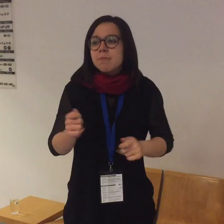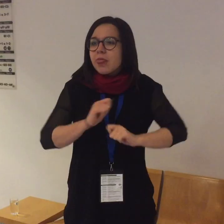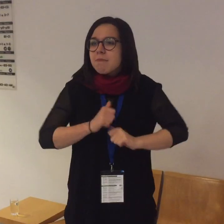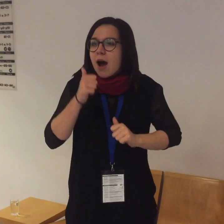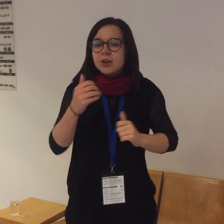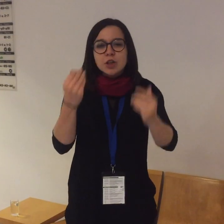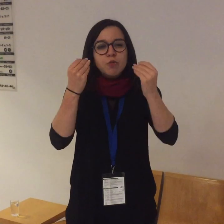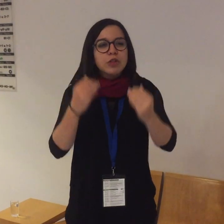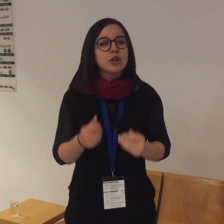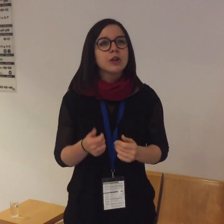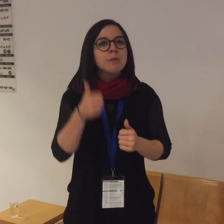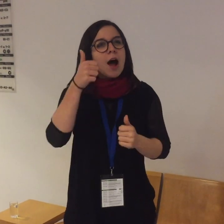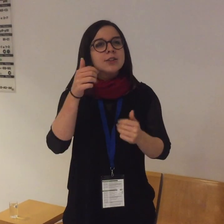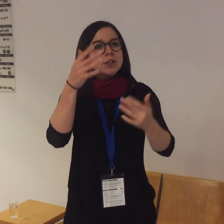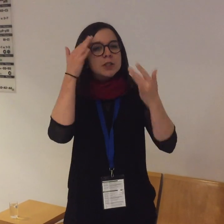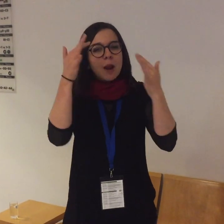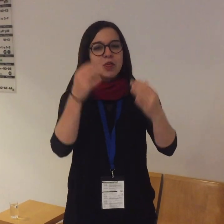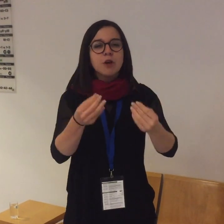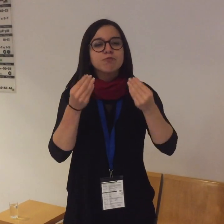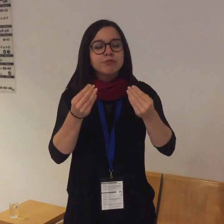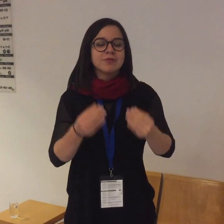La lengua de signos me permite formarme y e inspirarme.